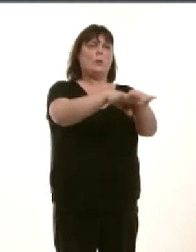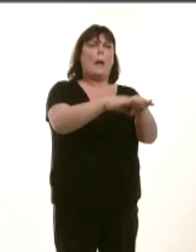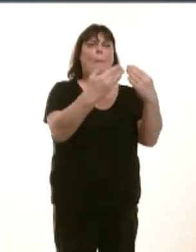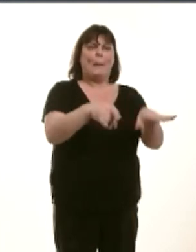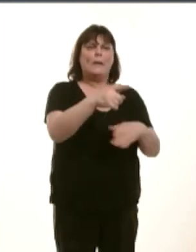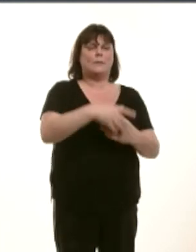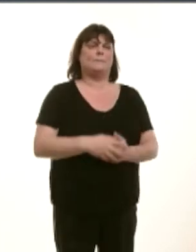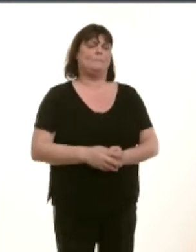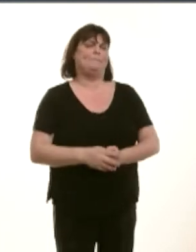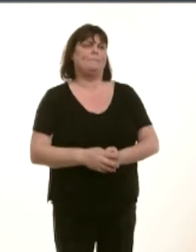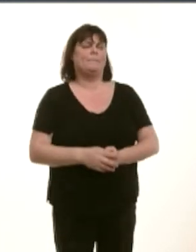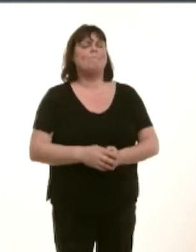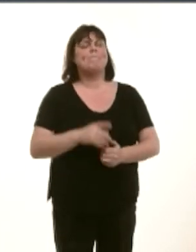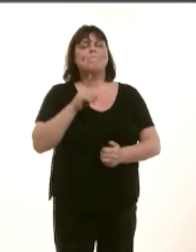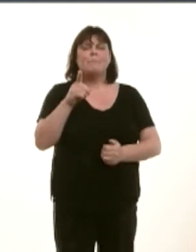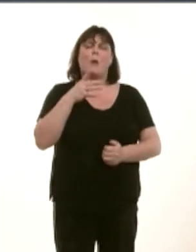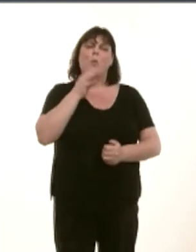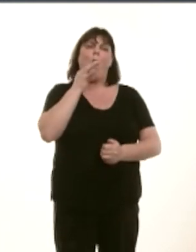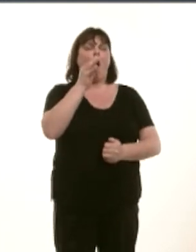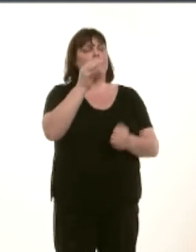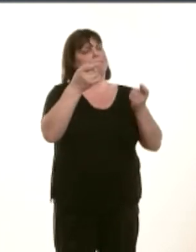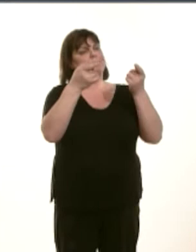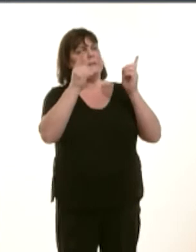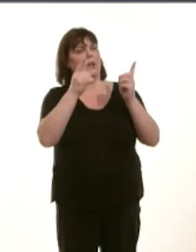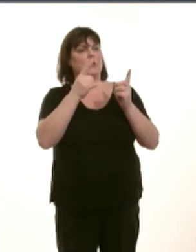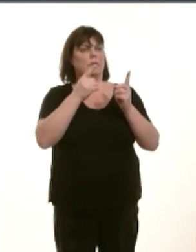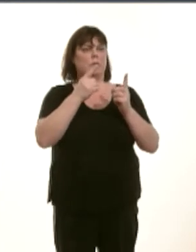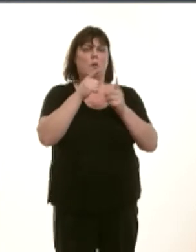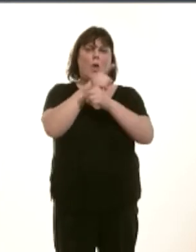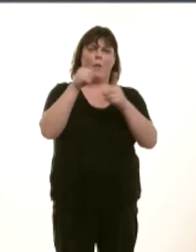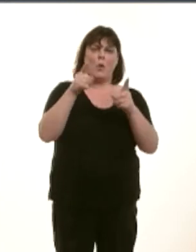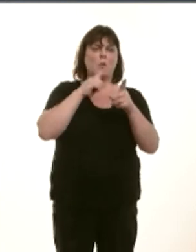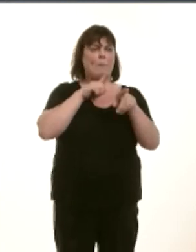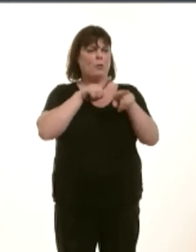gweithio tuag at ailagor y lladd-dy? Ac, a all o geisio rhoi ateb i ni am beth yn union